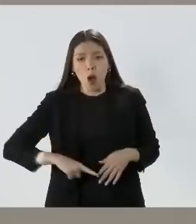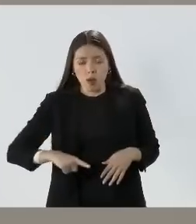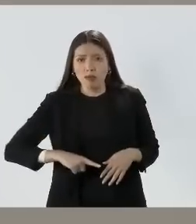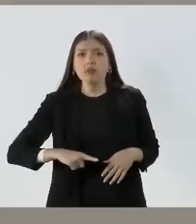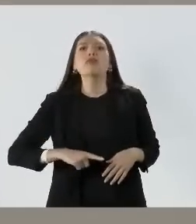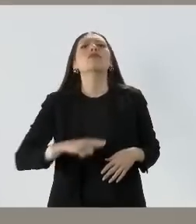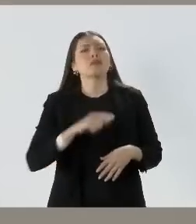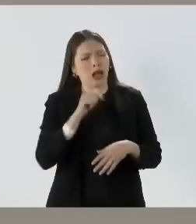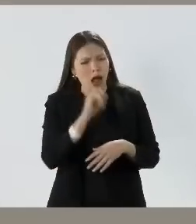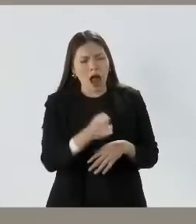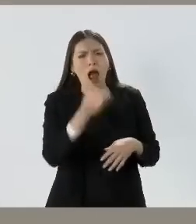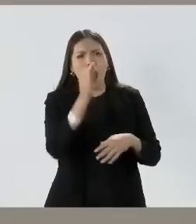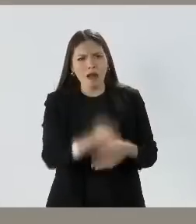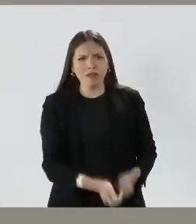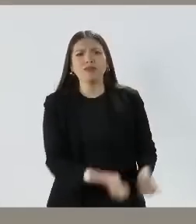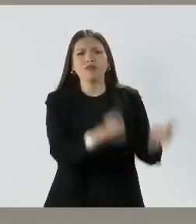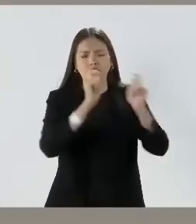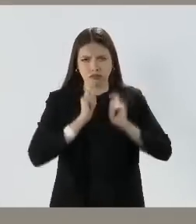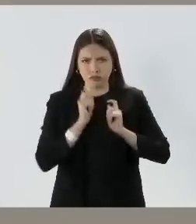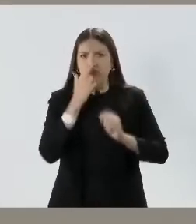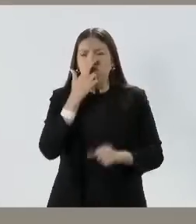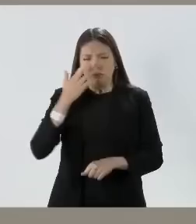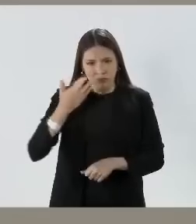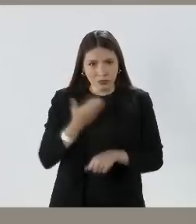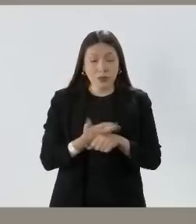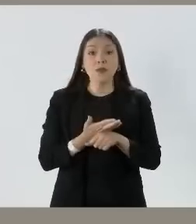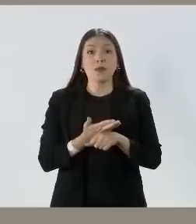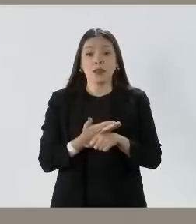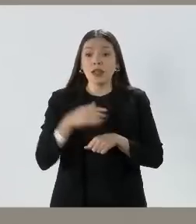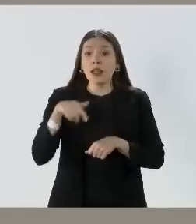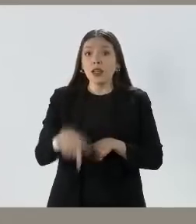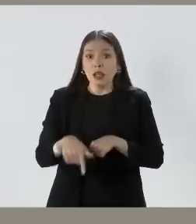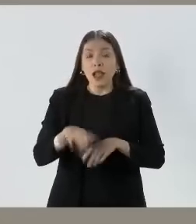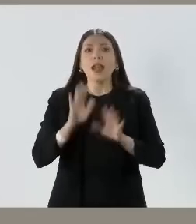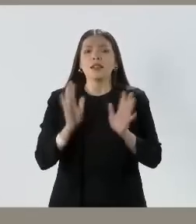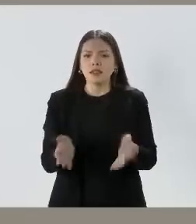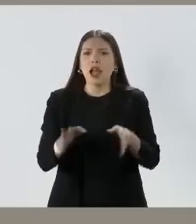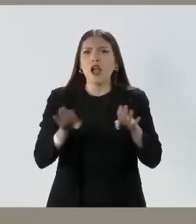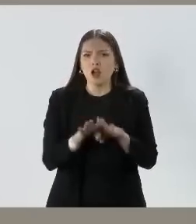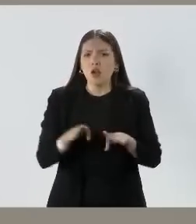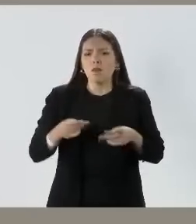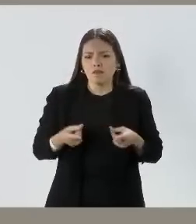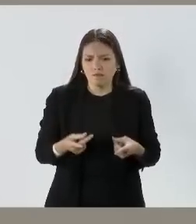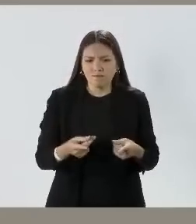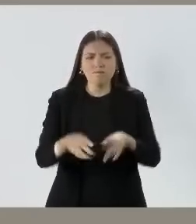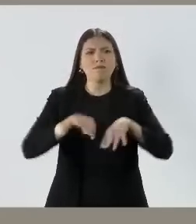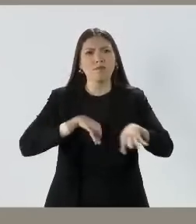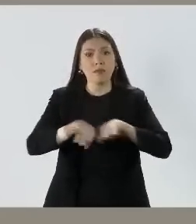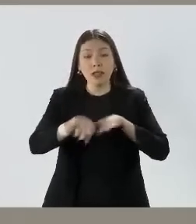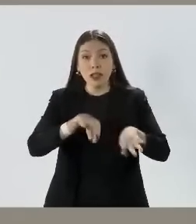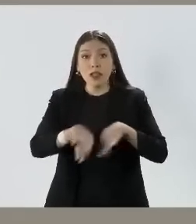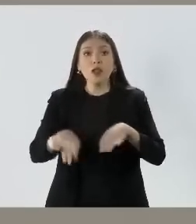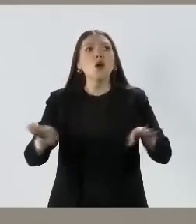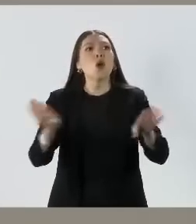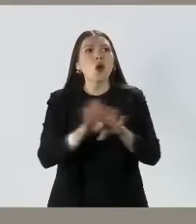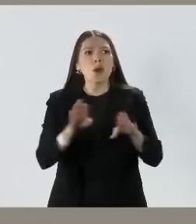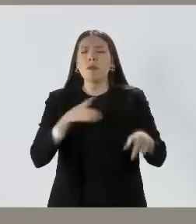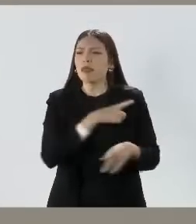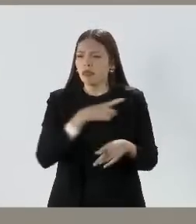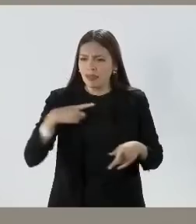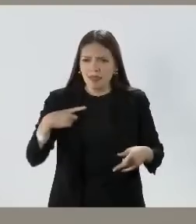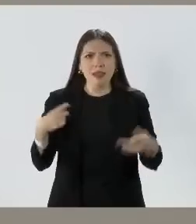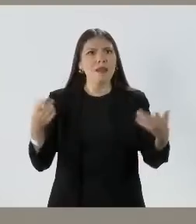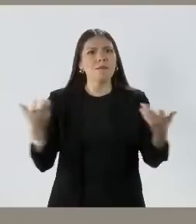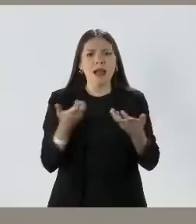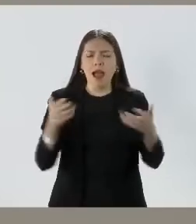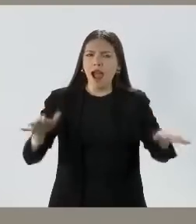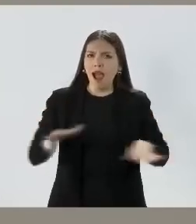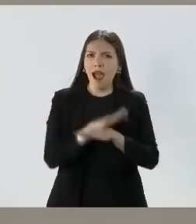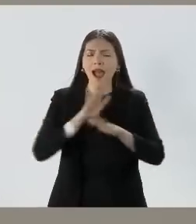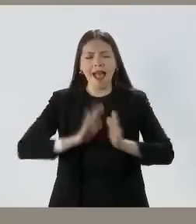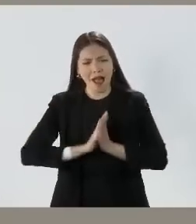en marcha y trabajando una ciudad en pie y en transformación y tenemos muy claro que este